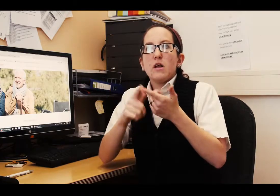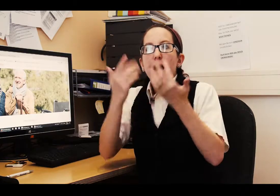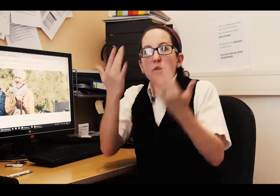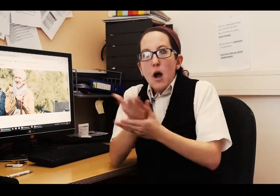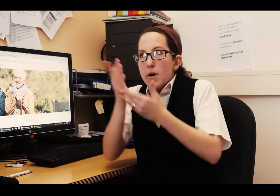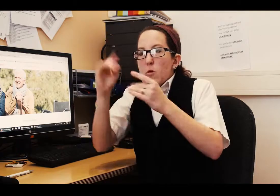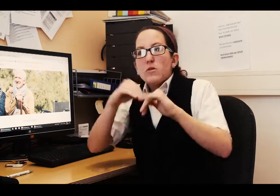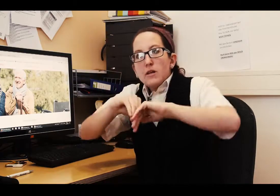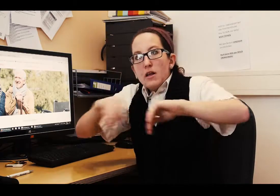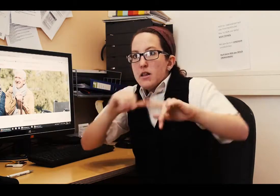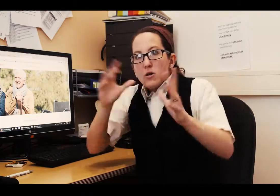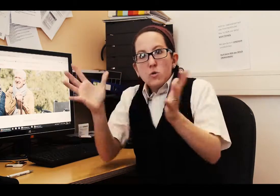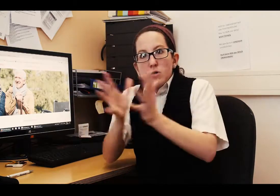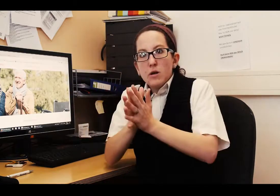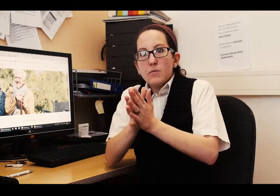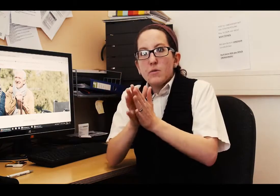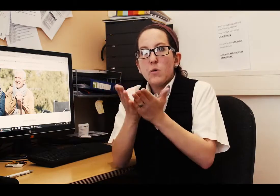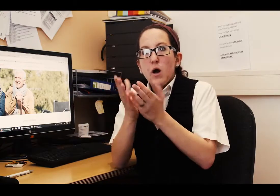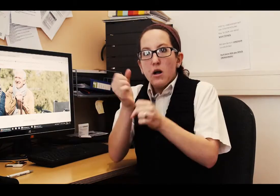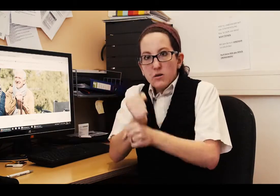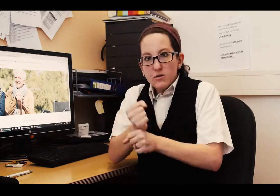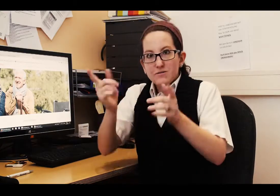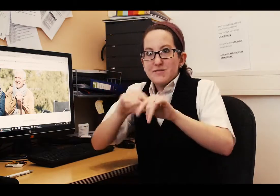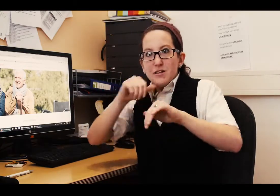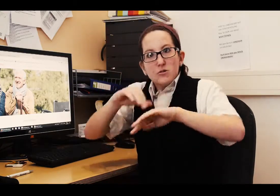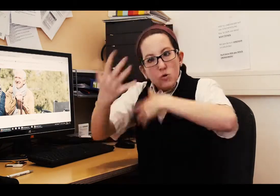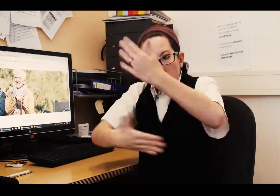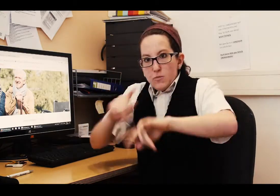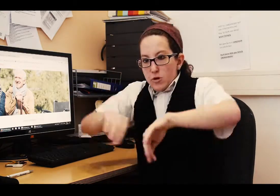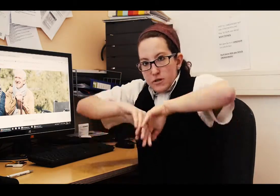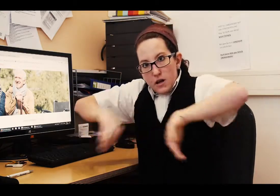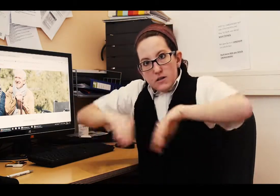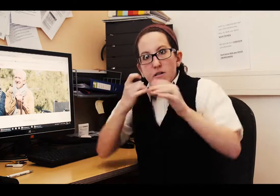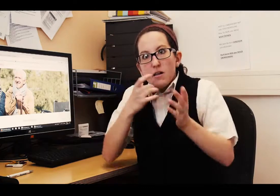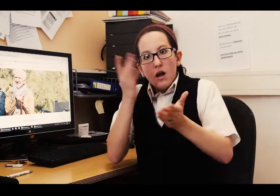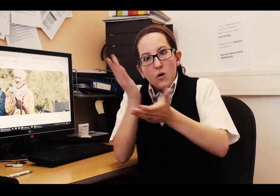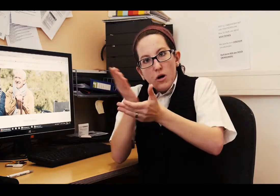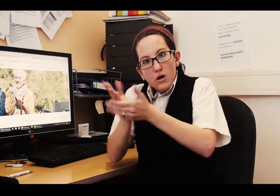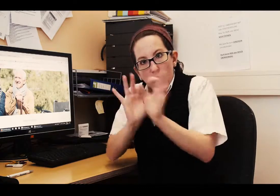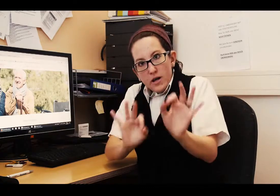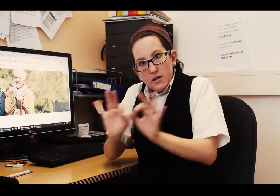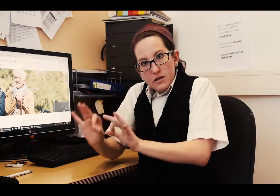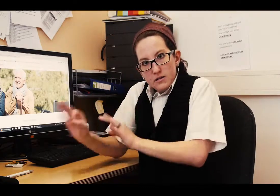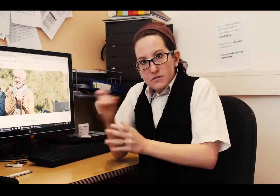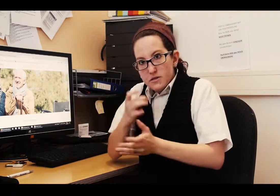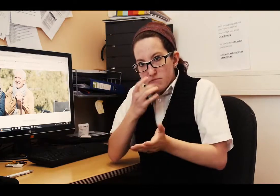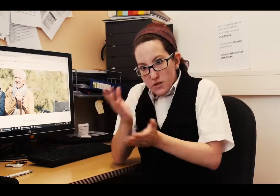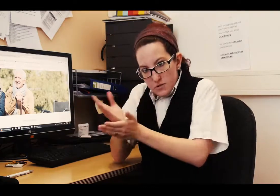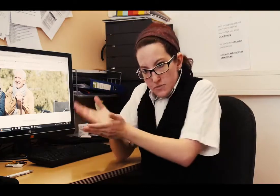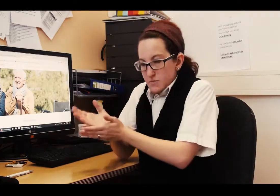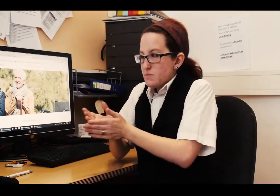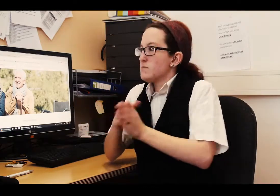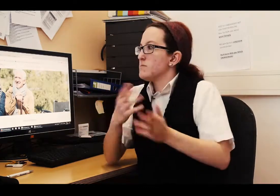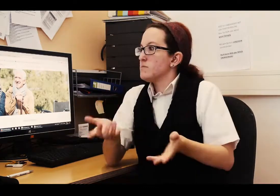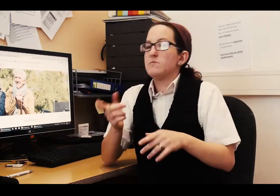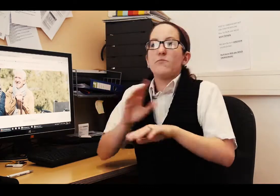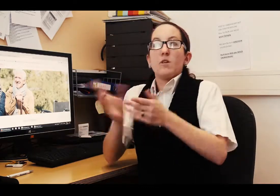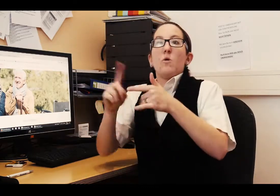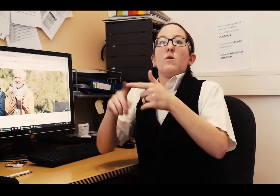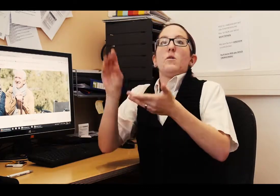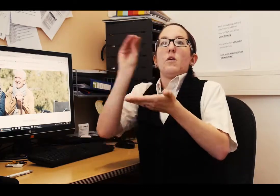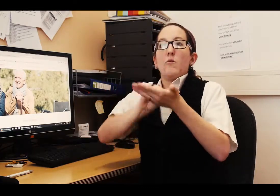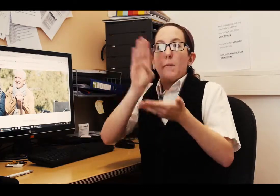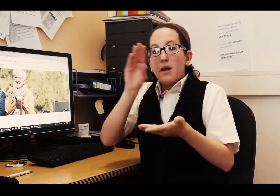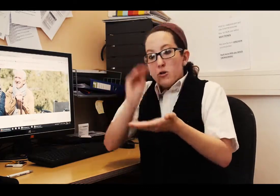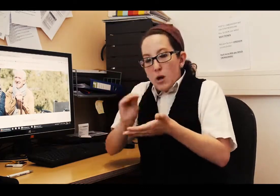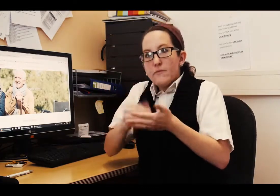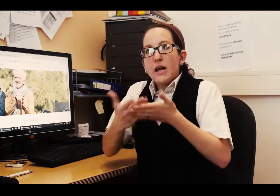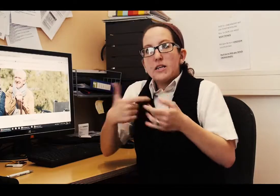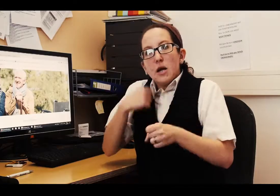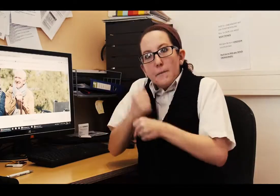Dokumente und Rechnungen für die Buchhaltung vorbereiten, einordnen, Arbeitsberichte schreiben.